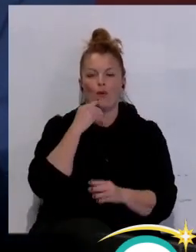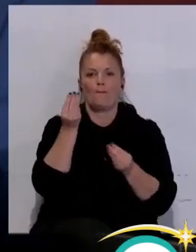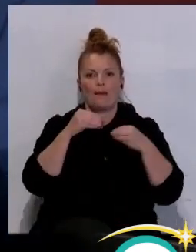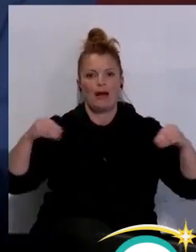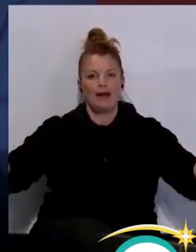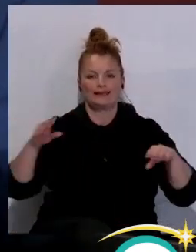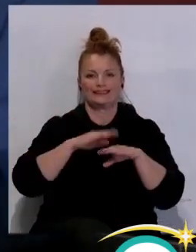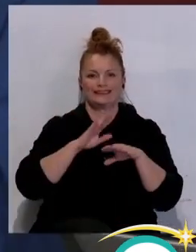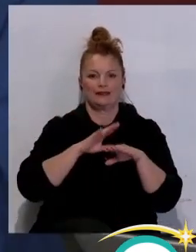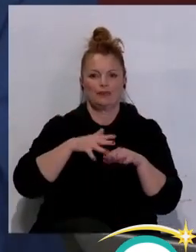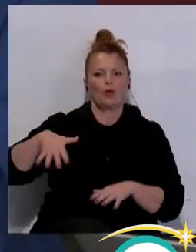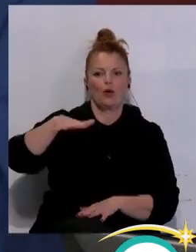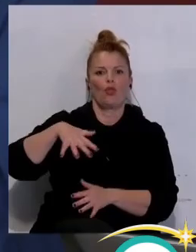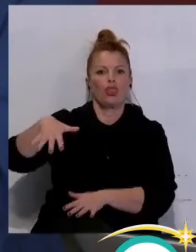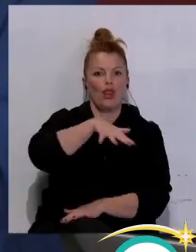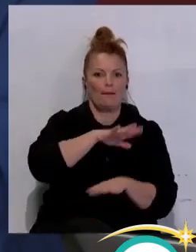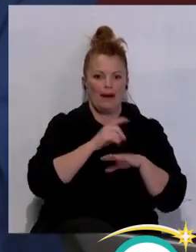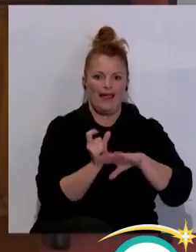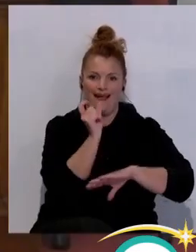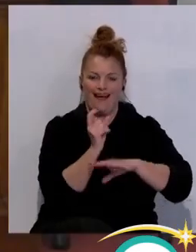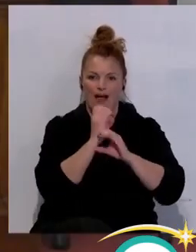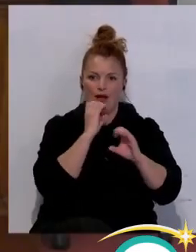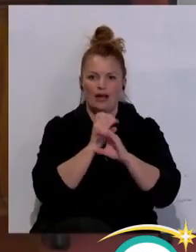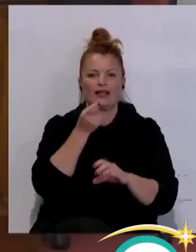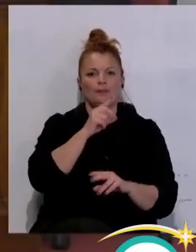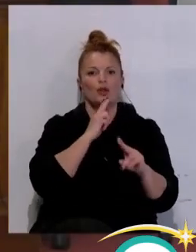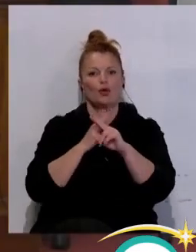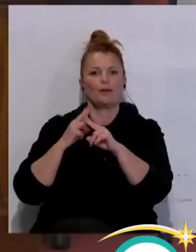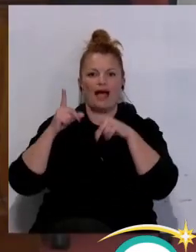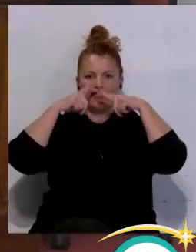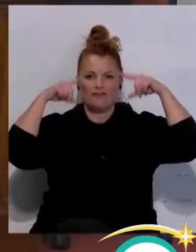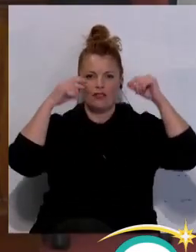las tarjetas o la ratificación del nombramiento de los antifaces de oro del carnaval de Cádiz